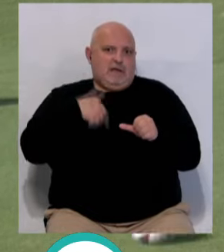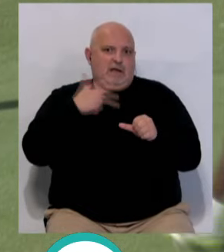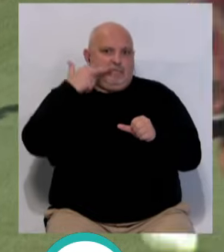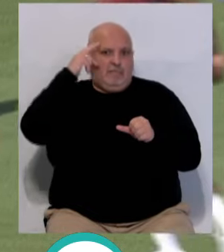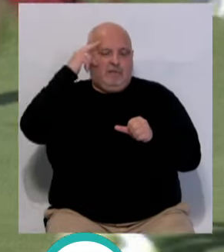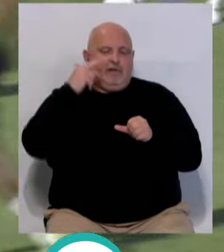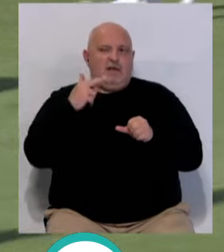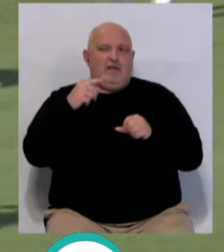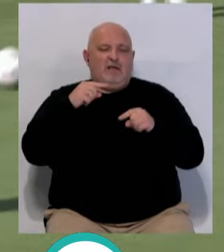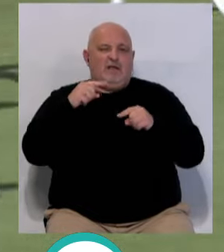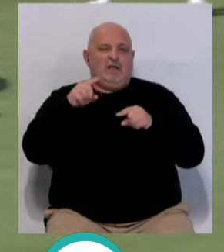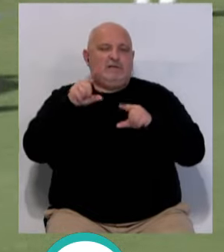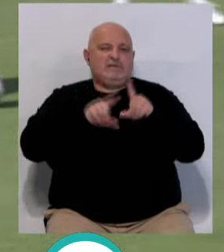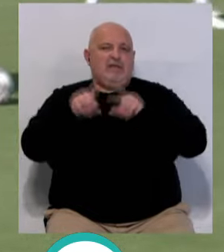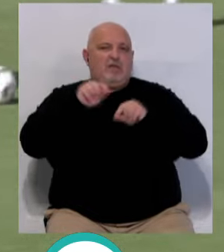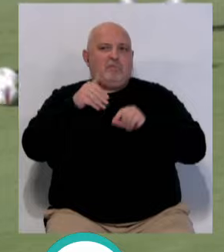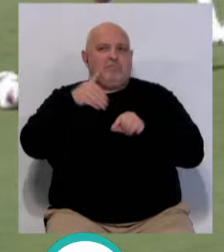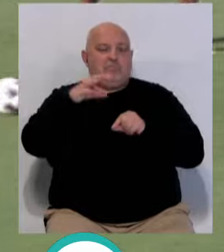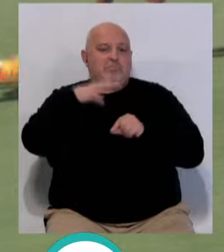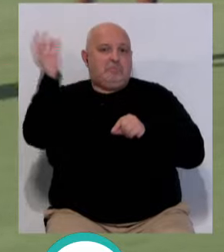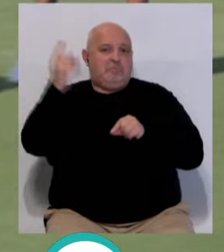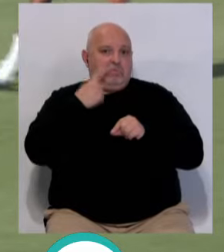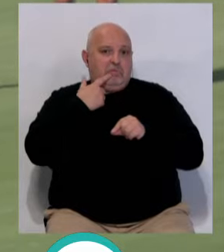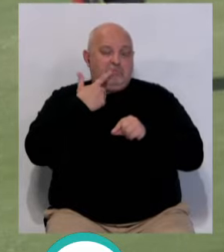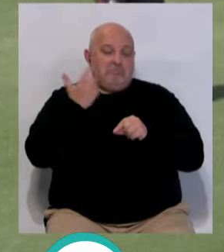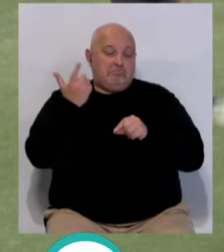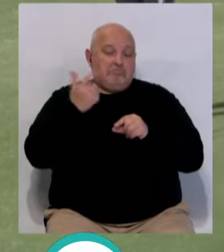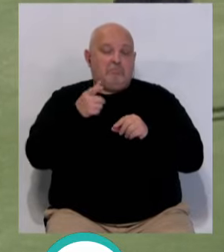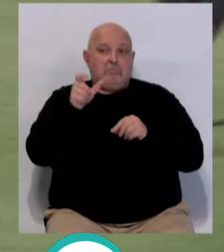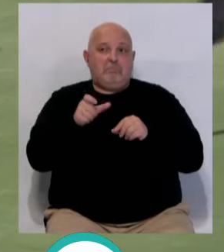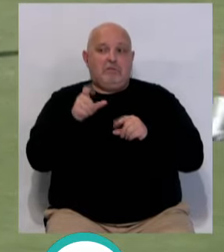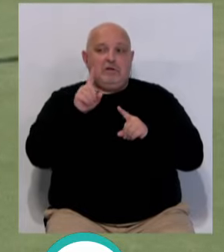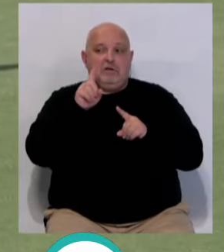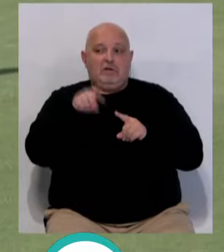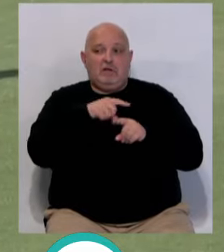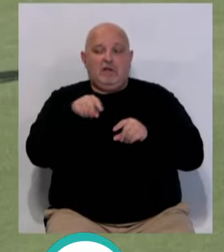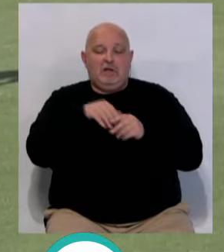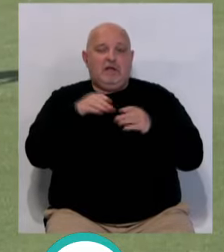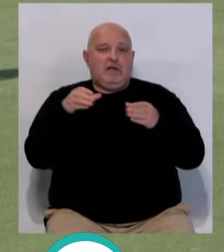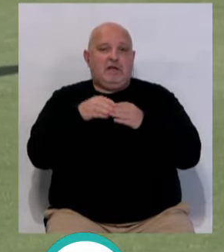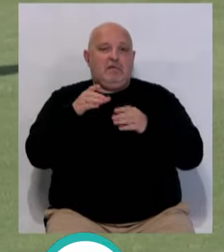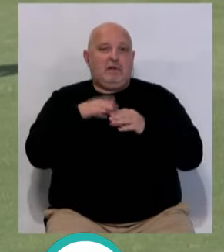vielsa pues por lo visto lo va a convocar ahora no sé si estará flojita la selección para que ví